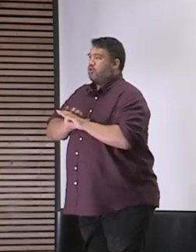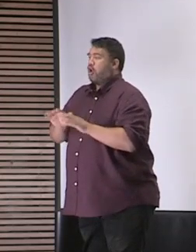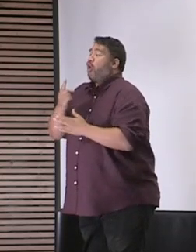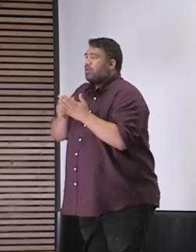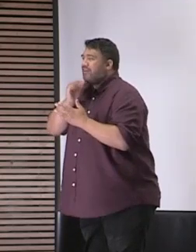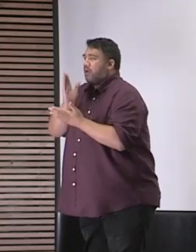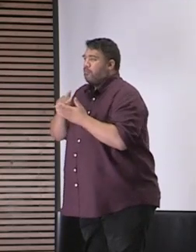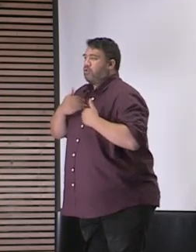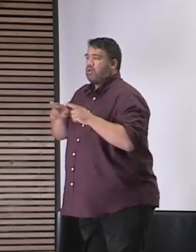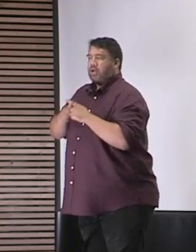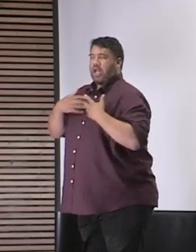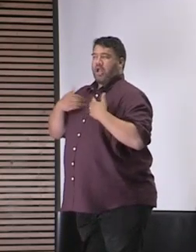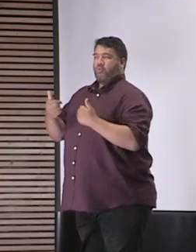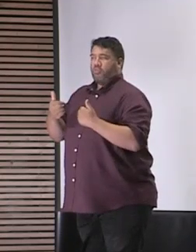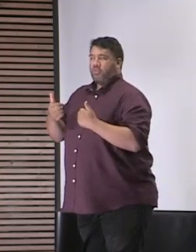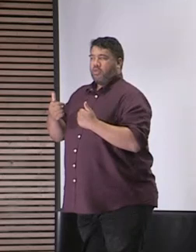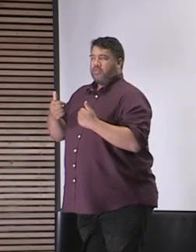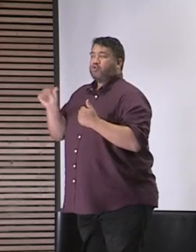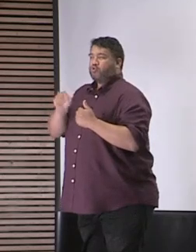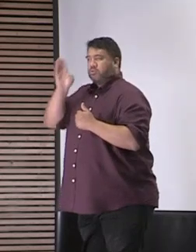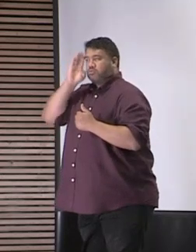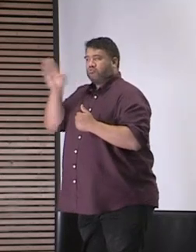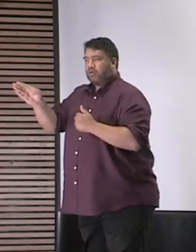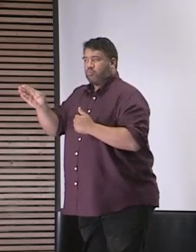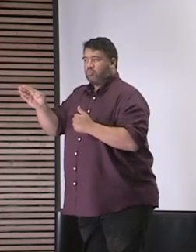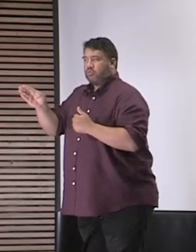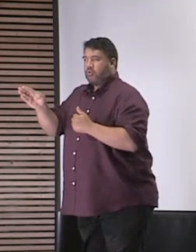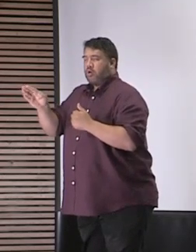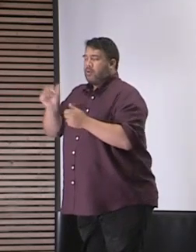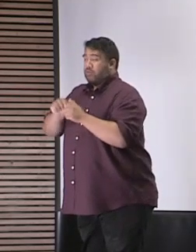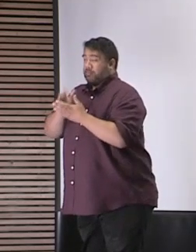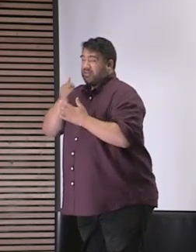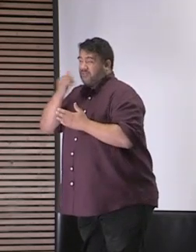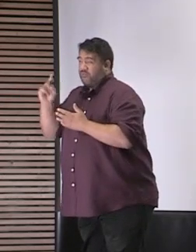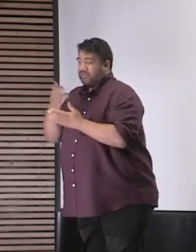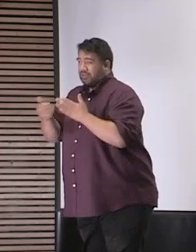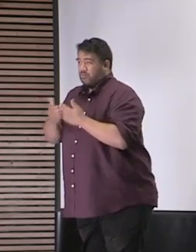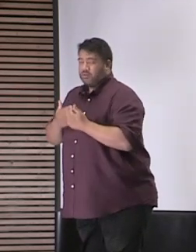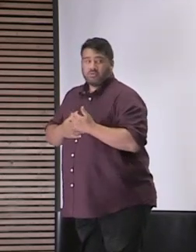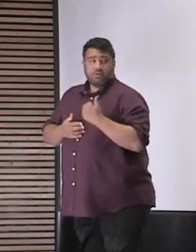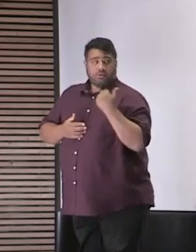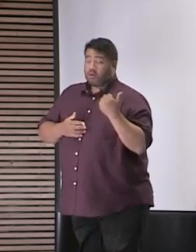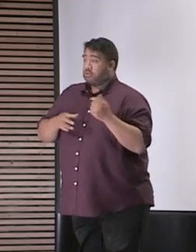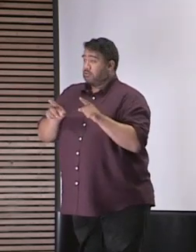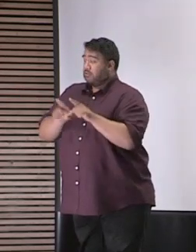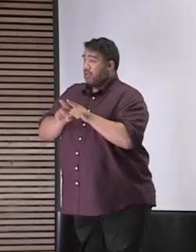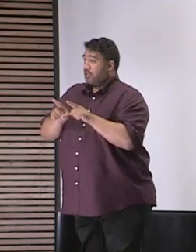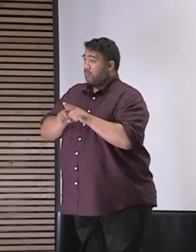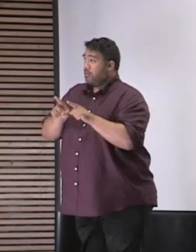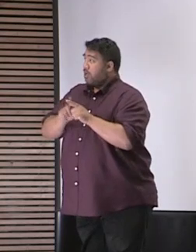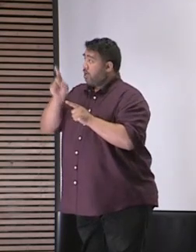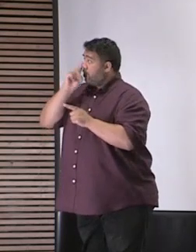cualquier otra persona,